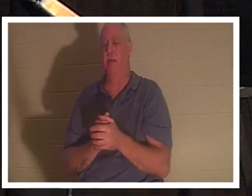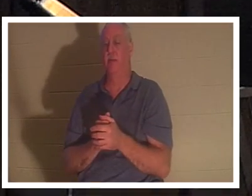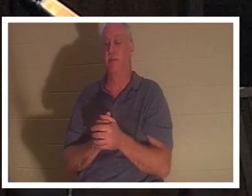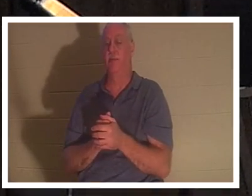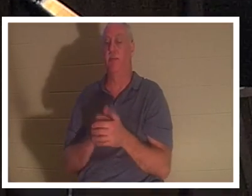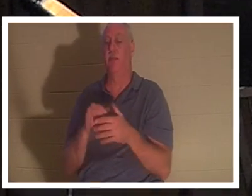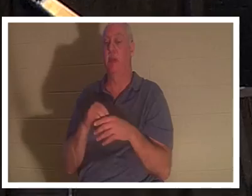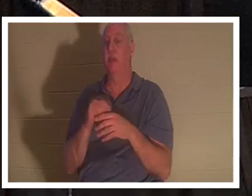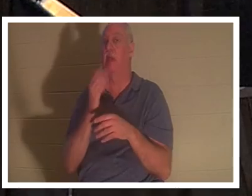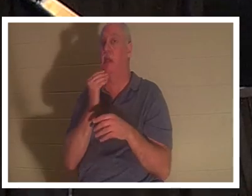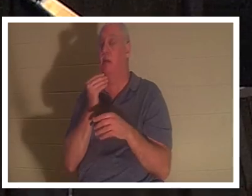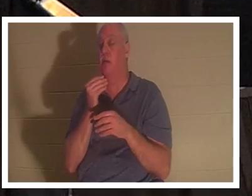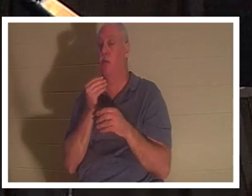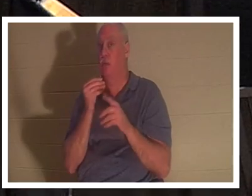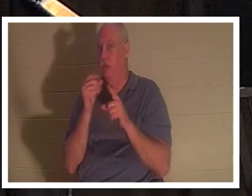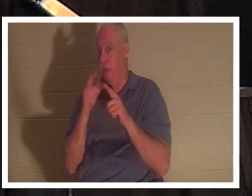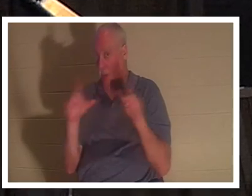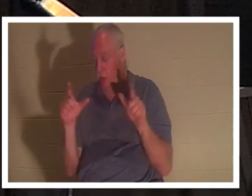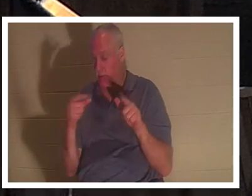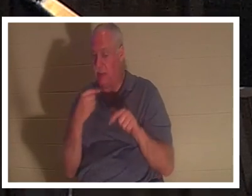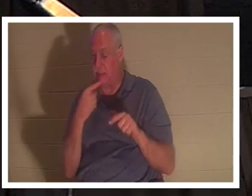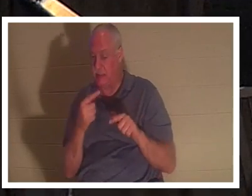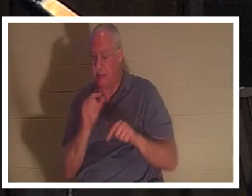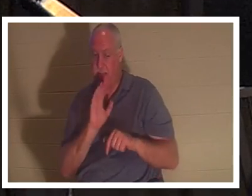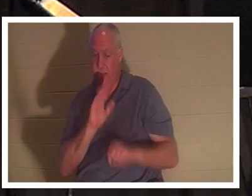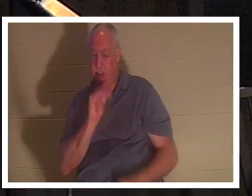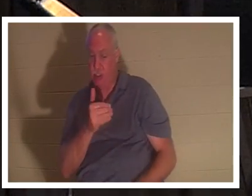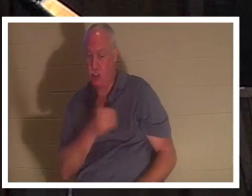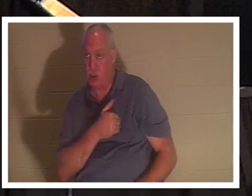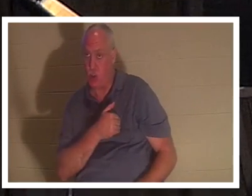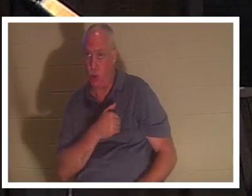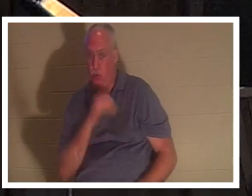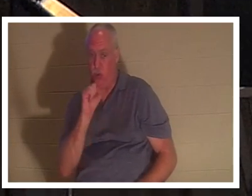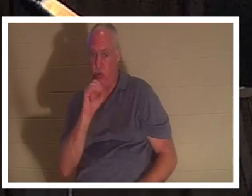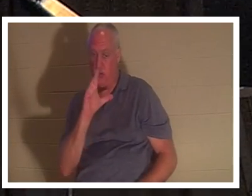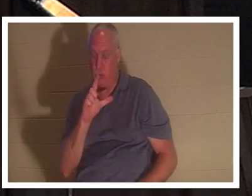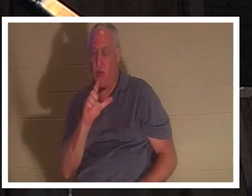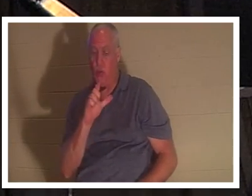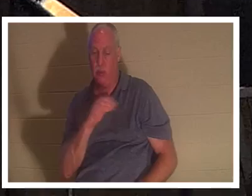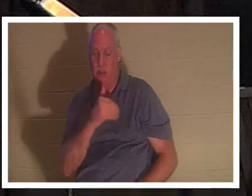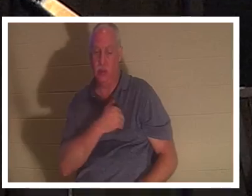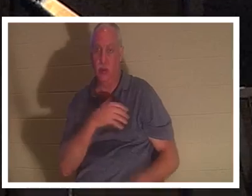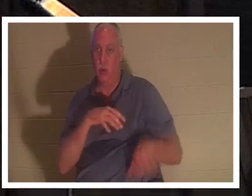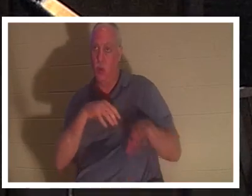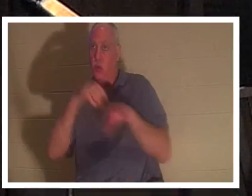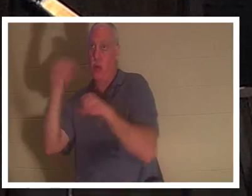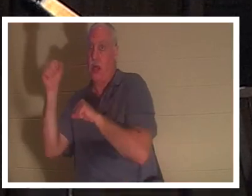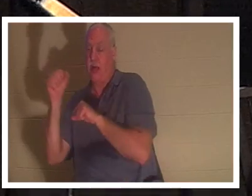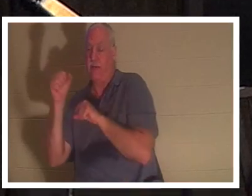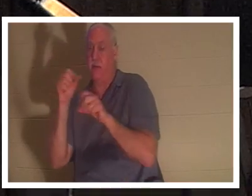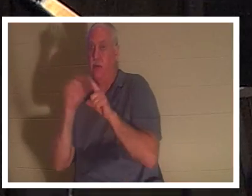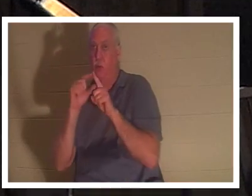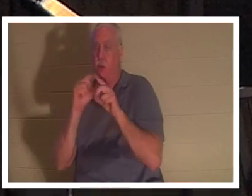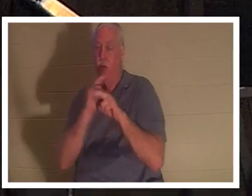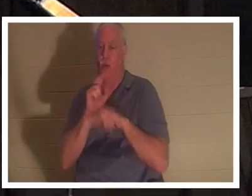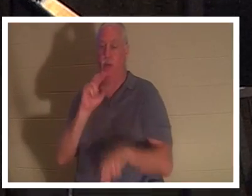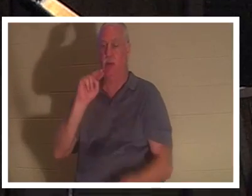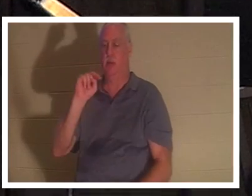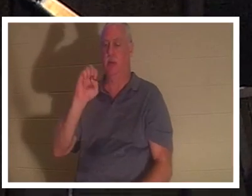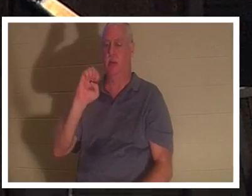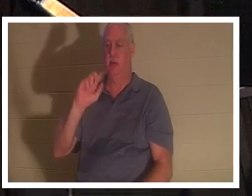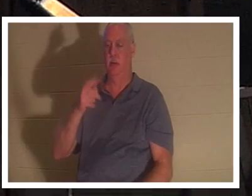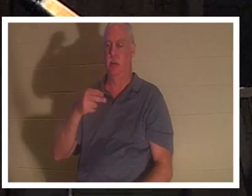字面意思是“他的灵魂离开了”，希伯来语单词是“nephesh”，他的灵魂离开了。在